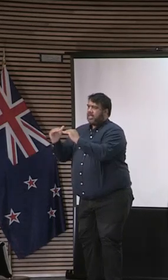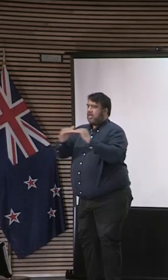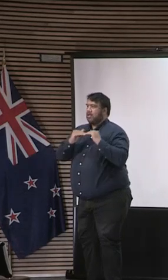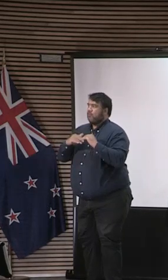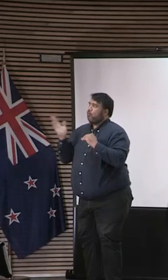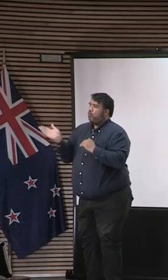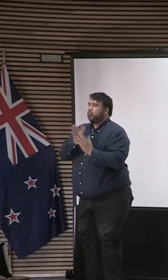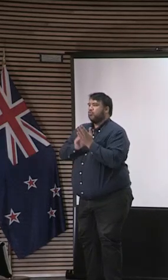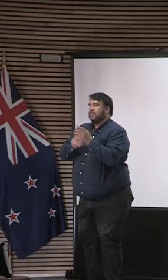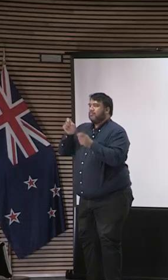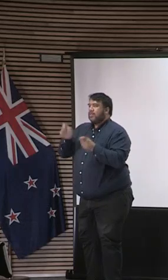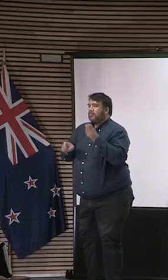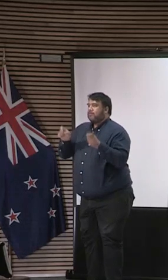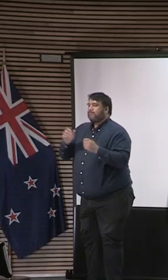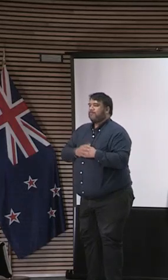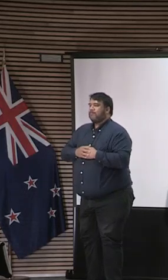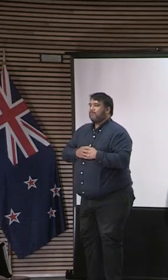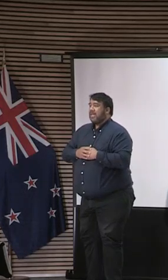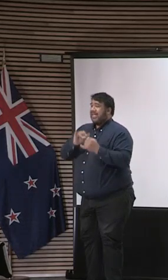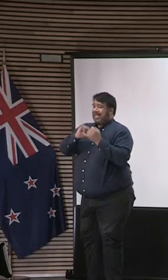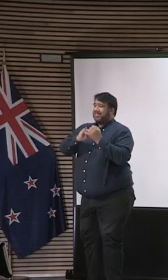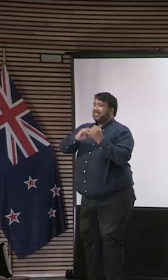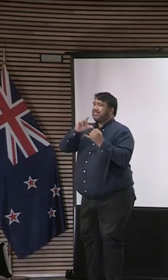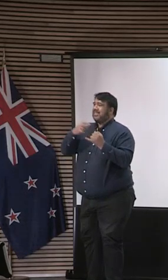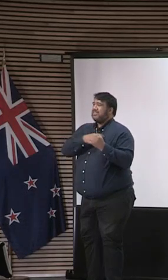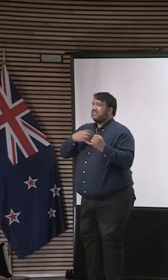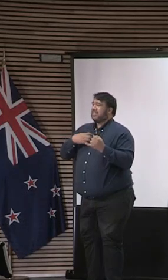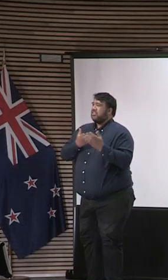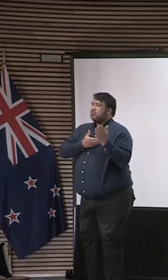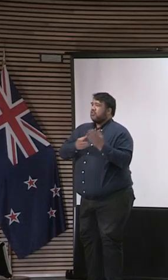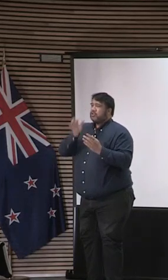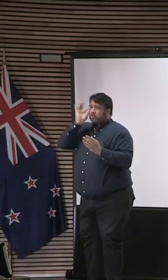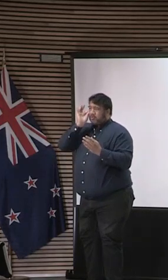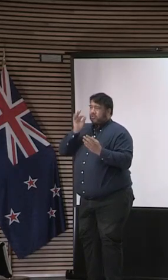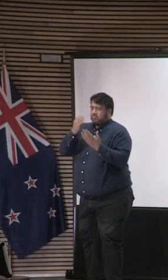Koe kua rongo au i enei mea mai i tenei Tuhinga ka whai mai ki te waiho hei whai waahi ki a